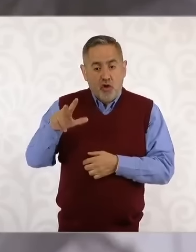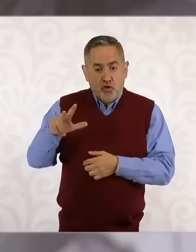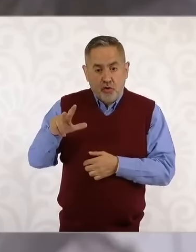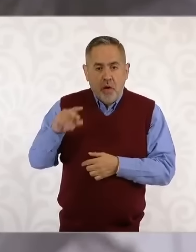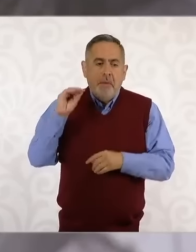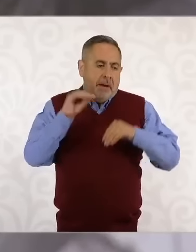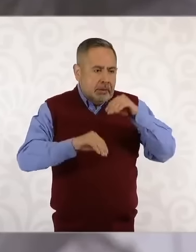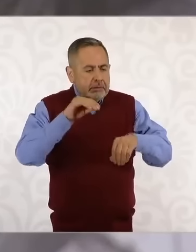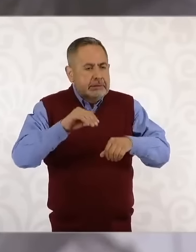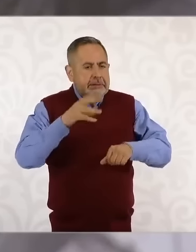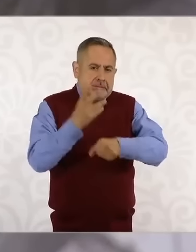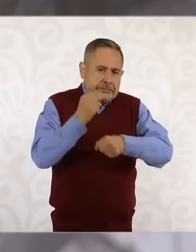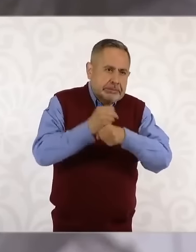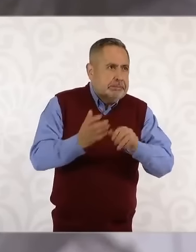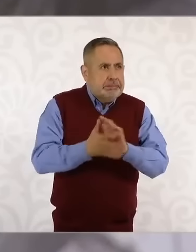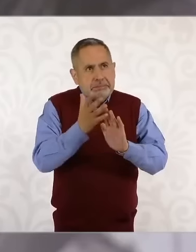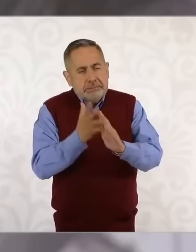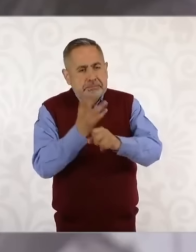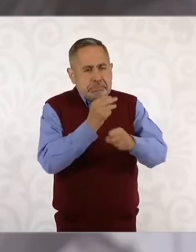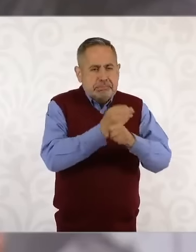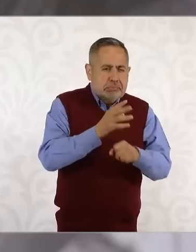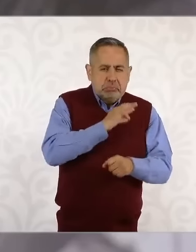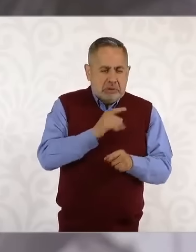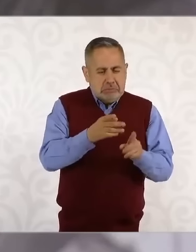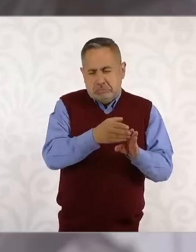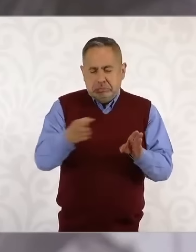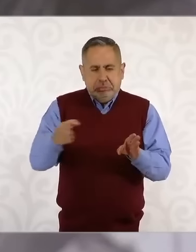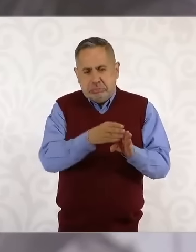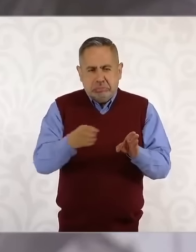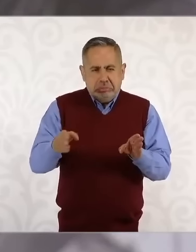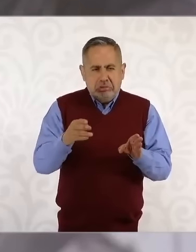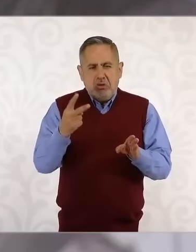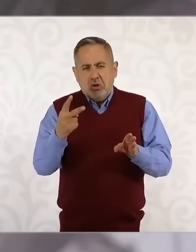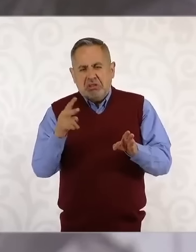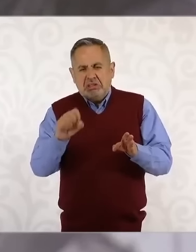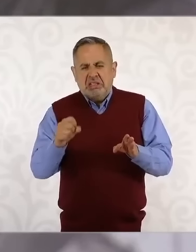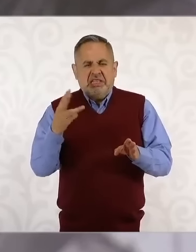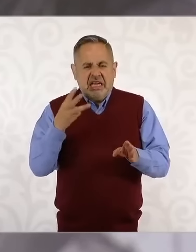se tardan en construcción alrededor de dos entre dos y básicamente casi 3 años de construcción. Por